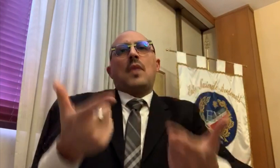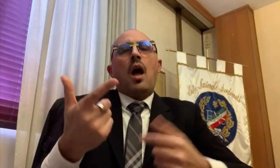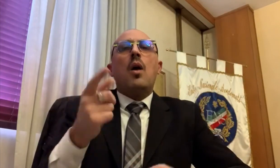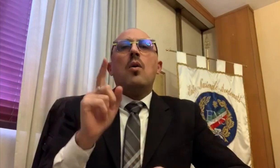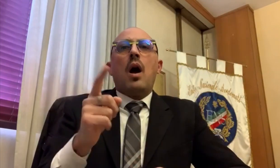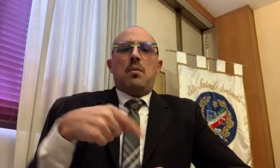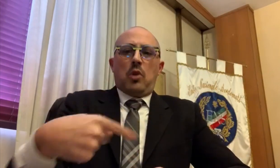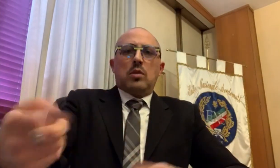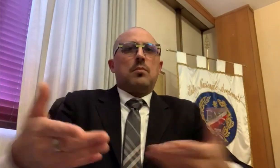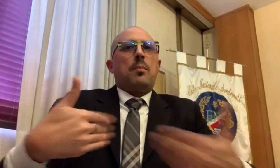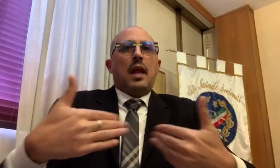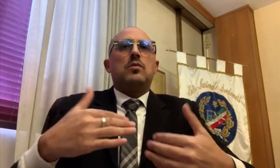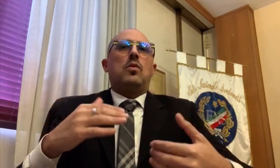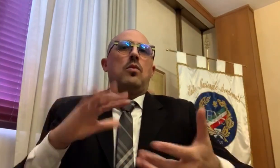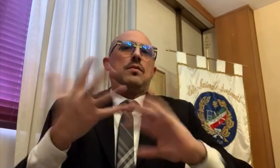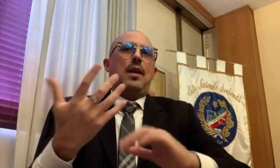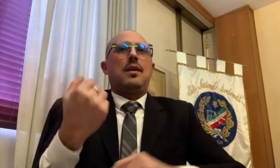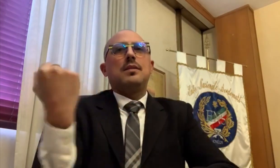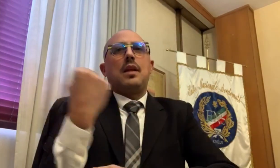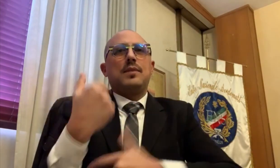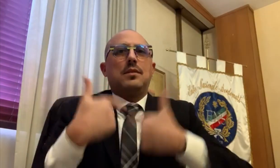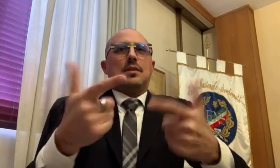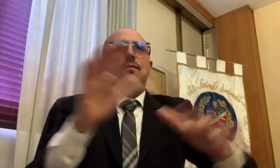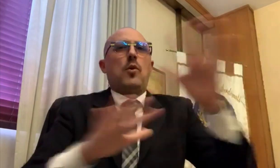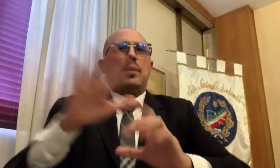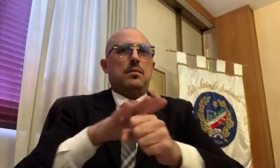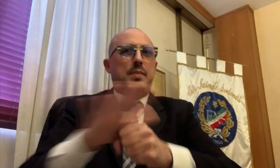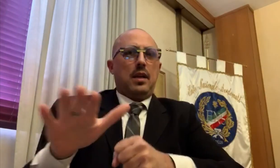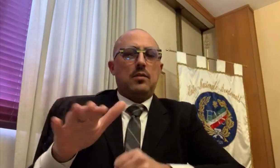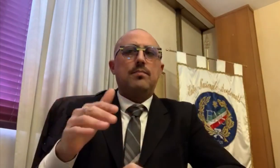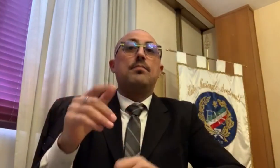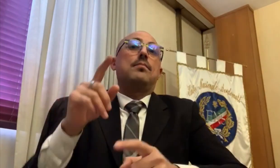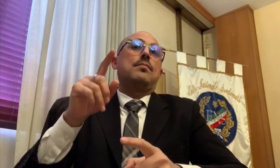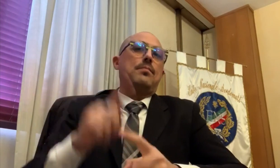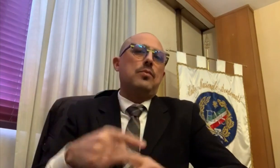abbiamo stabilito che sarebbero stati al più presto attivati servizi per una piena informazione.